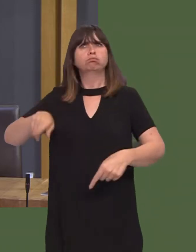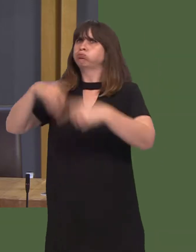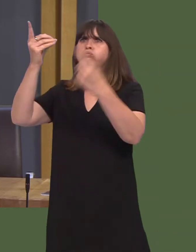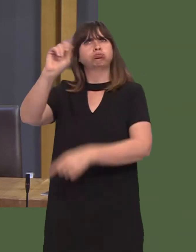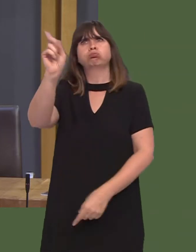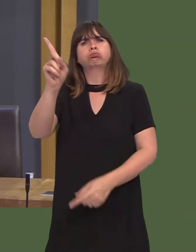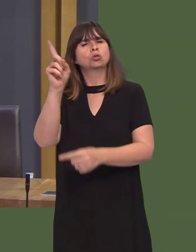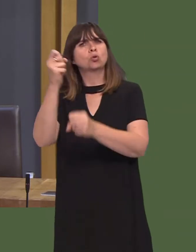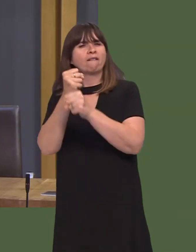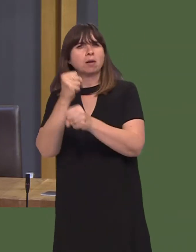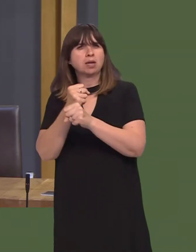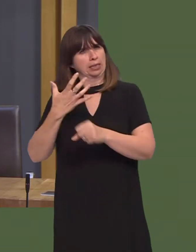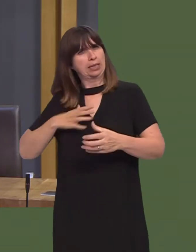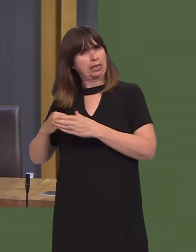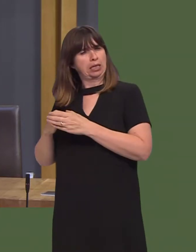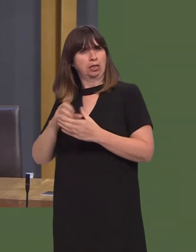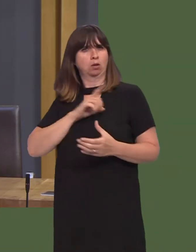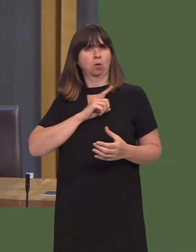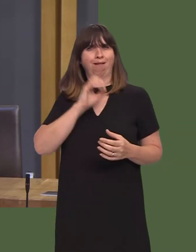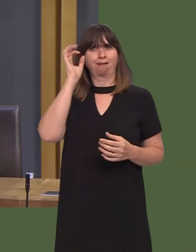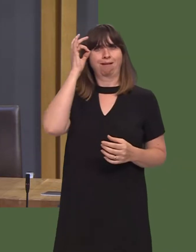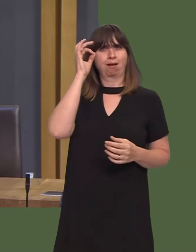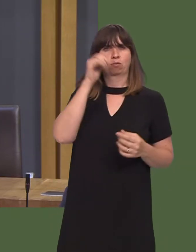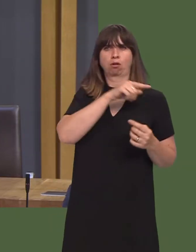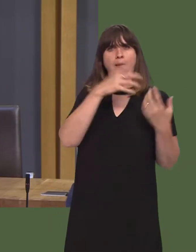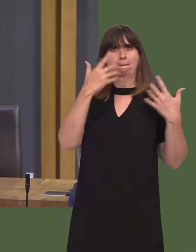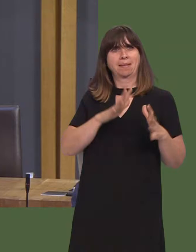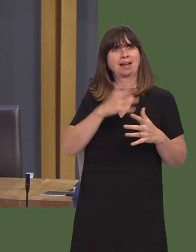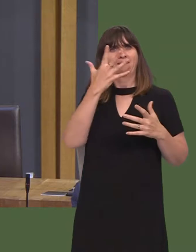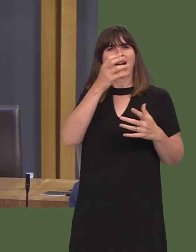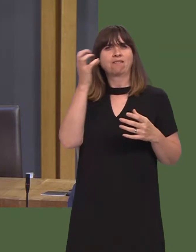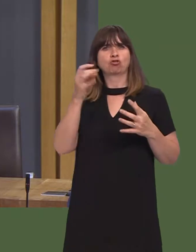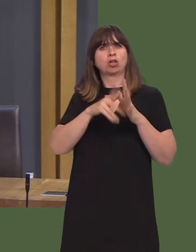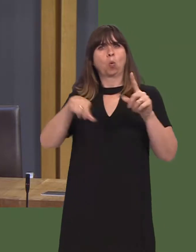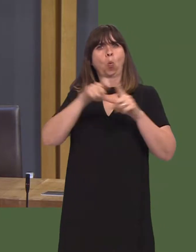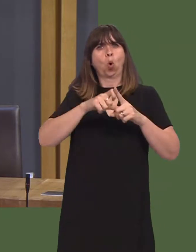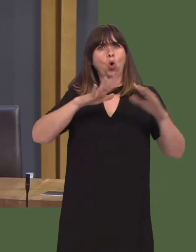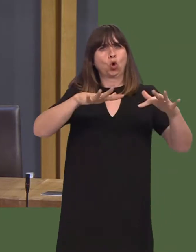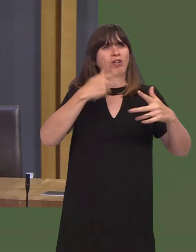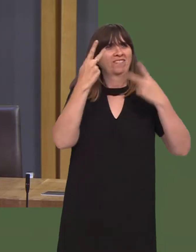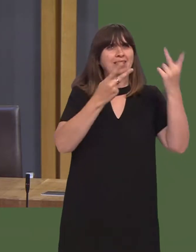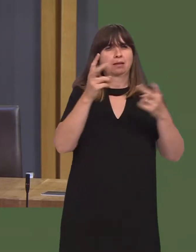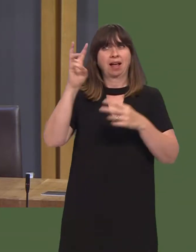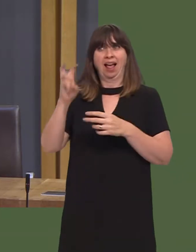y flwyddyn diwethaf, sef rhyw 500 yn fwy nag y mae Arolygaeth Gofal Iechyd Cymru wediíu